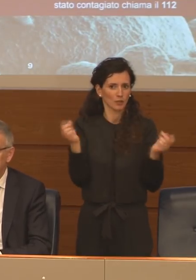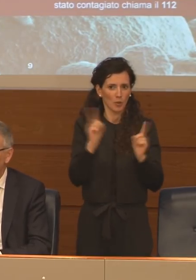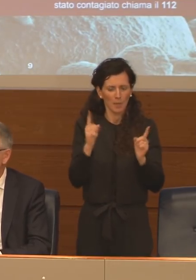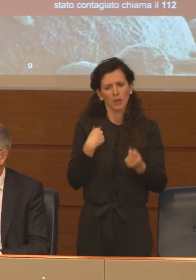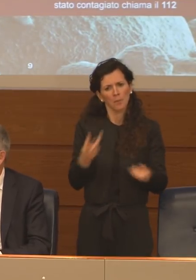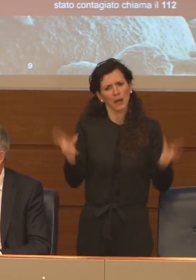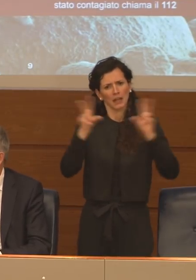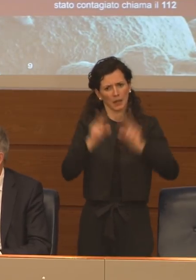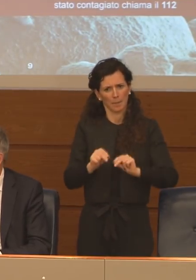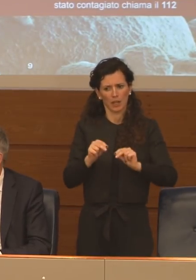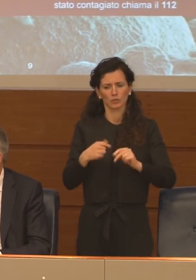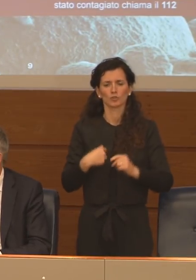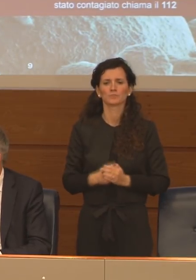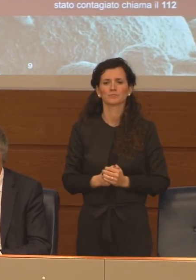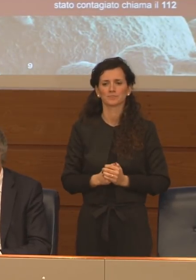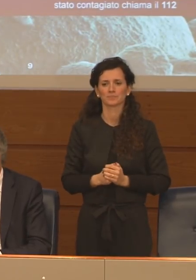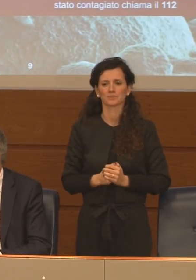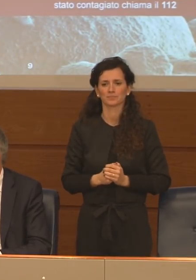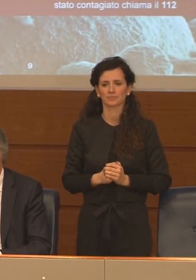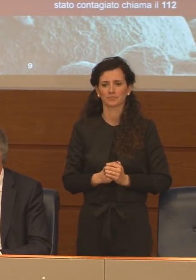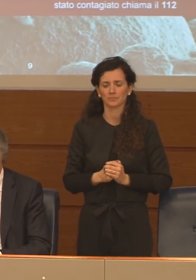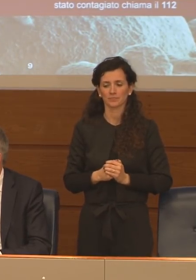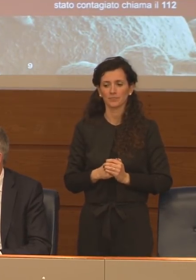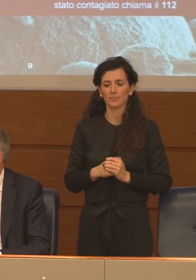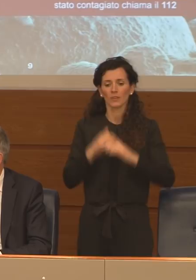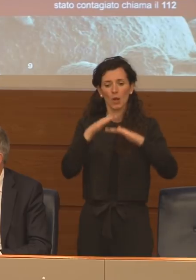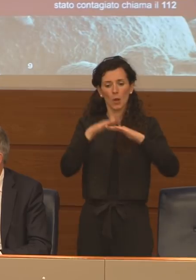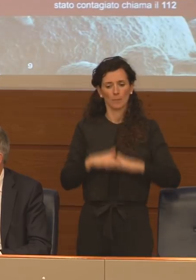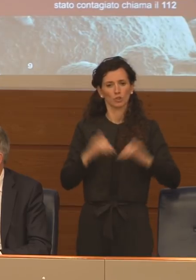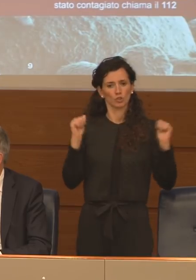il dato che comunica la protezione civile è il dato che noi